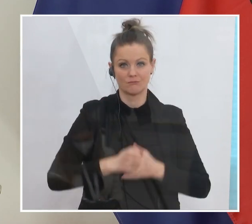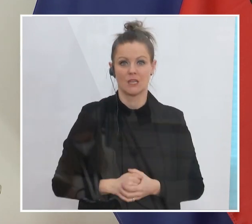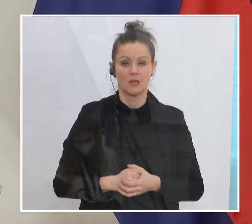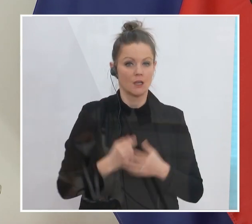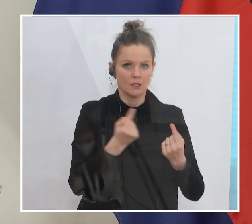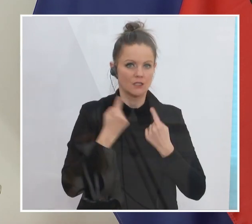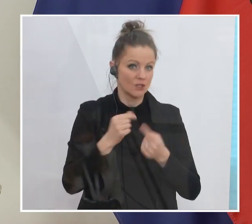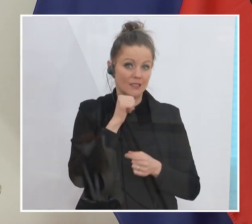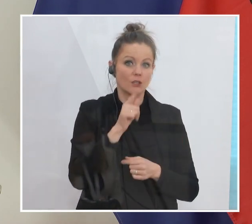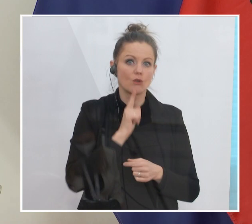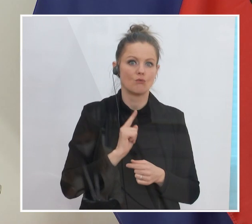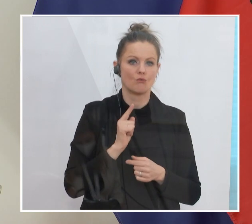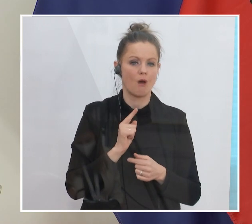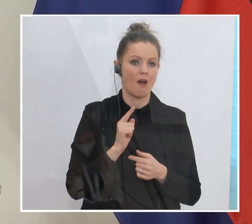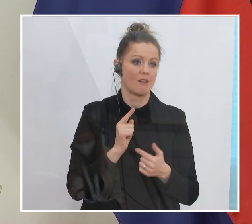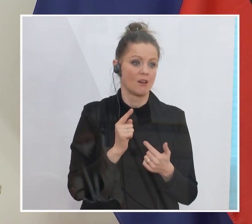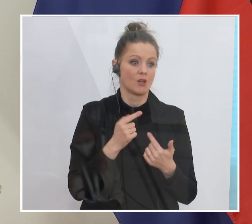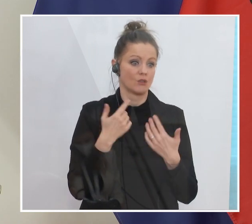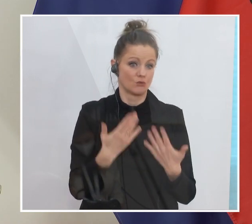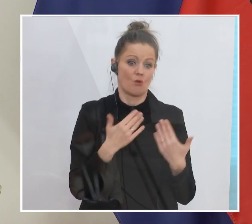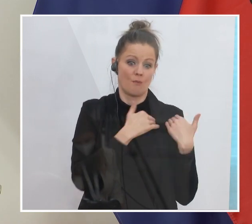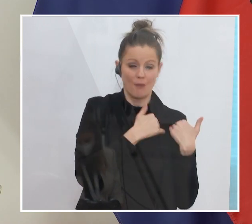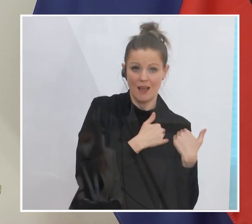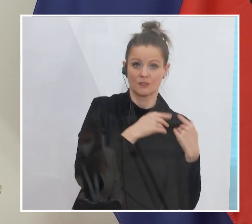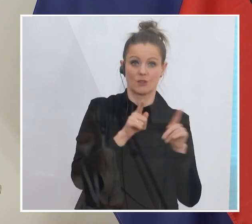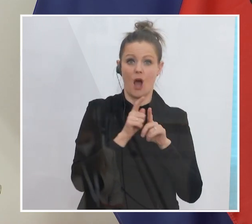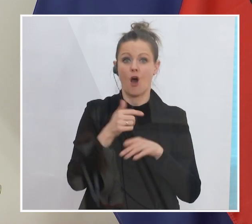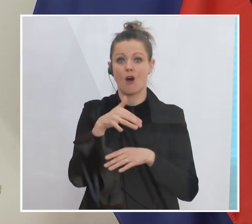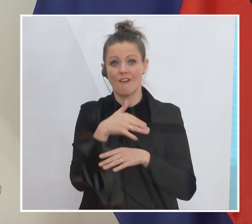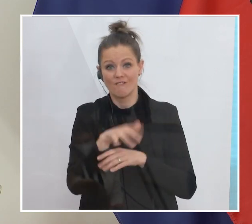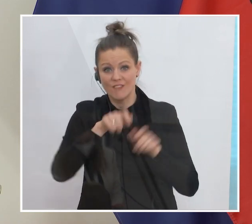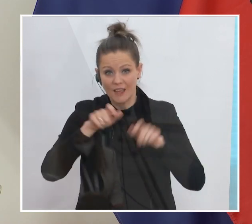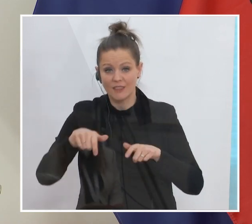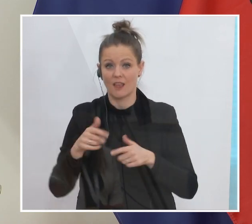wirtschaftlich sehr belastend, sondern vor allem die Wirte, die Gastronomen leiden sehr darunter,